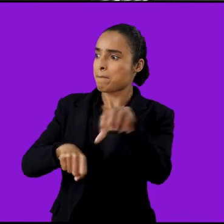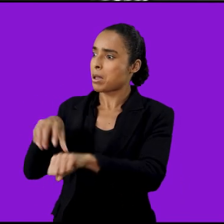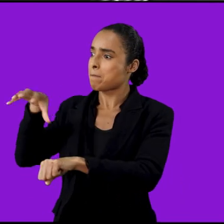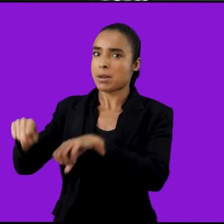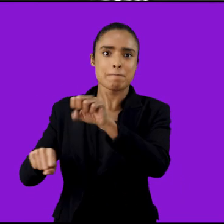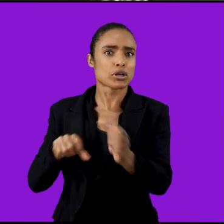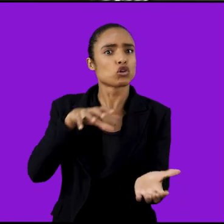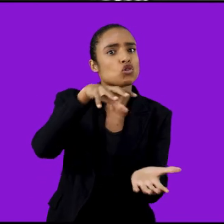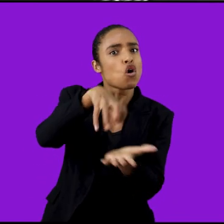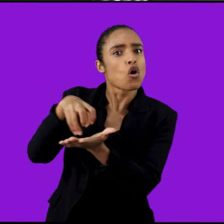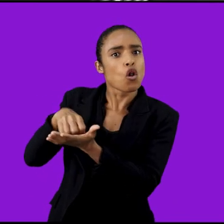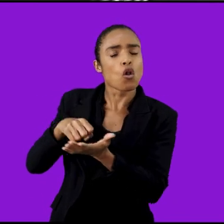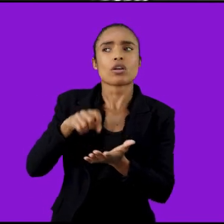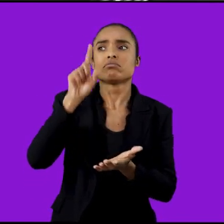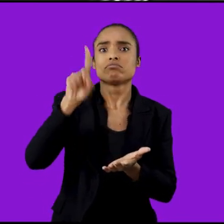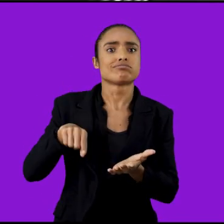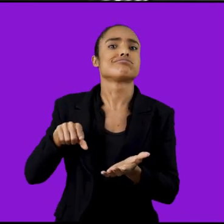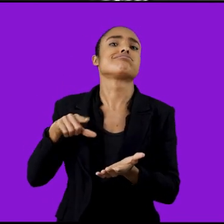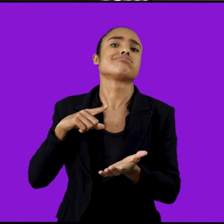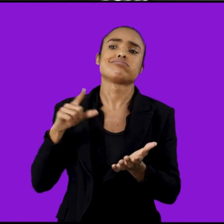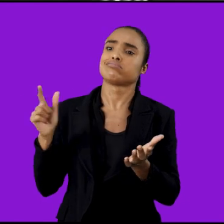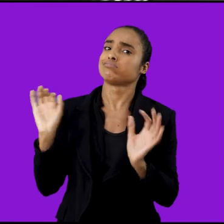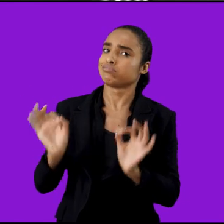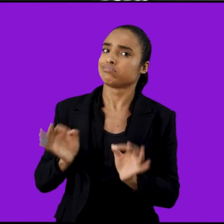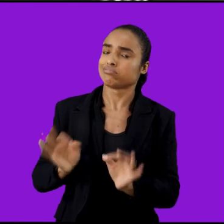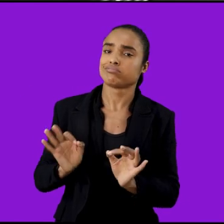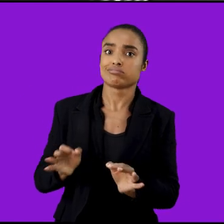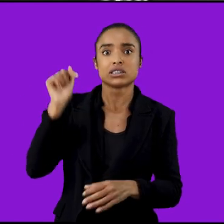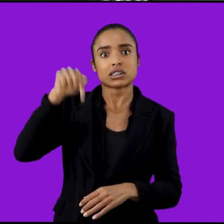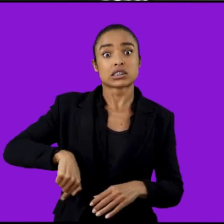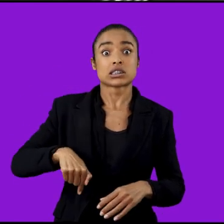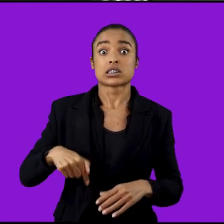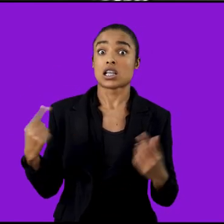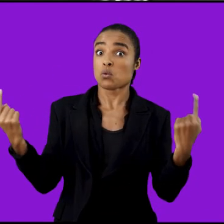É, colonialista também Colonialista, total Total Eu acho que o grande desafio por exemplo de